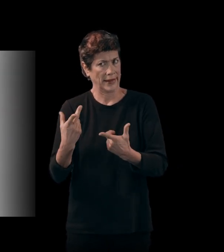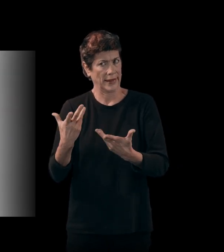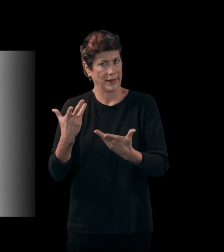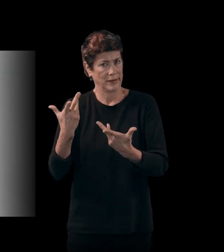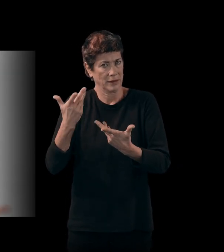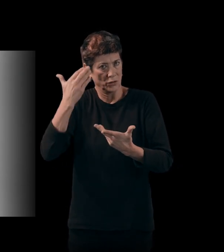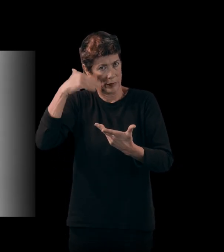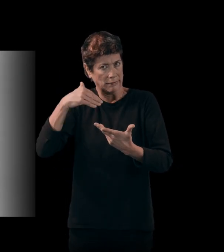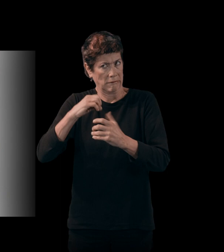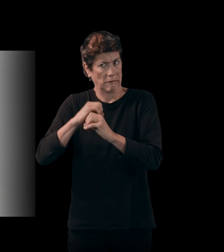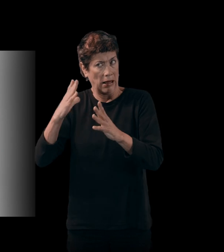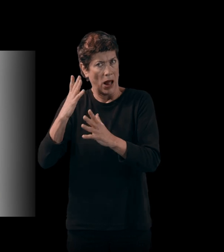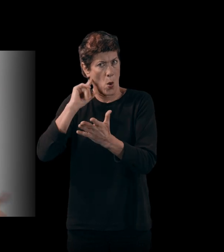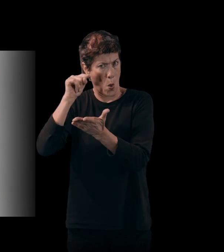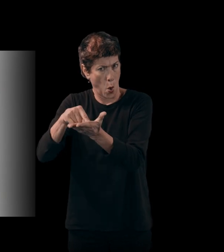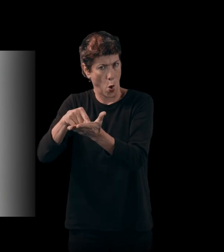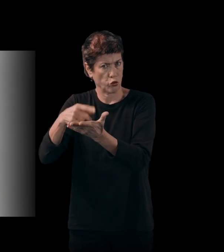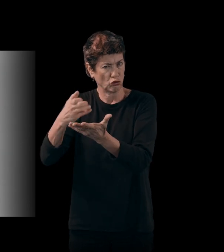C'est-à-dire qu'il y a des lieux à retrouver, de la mémoire à retrouver,